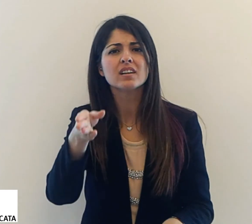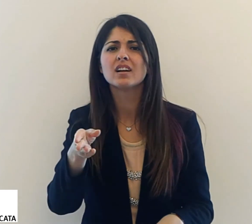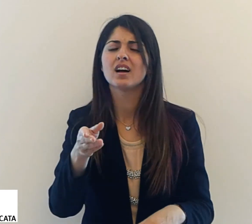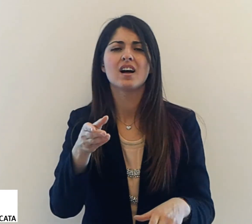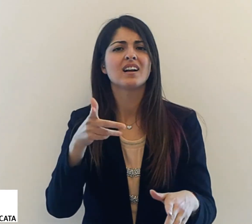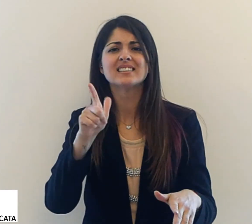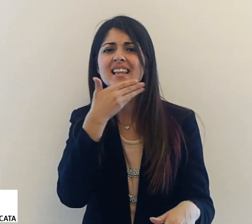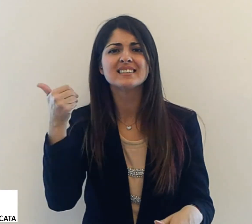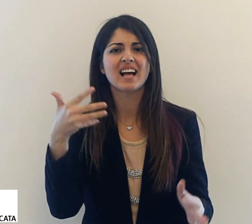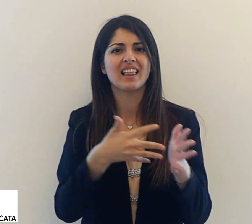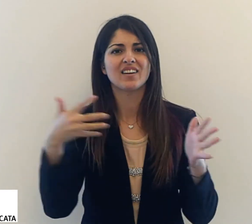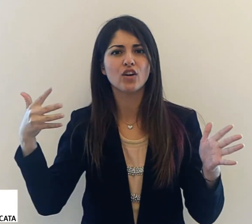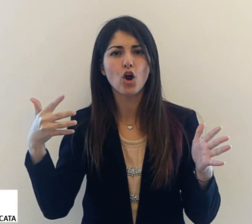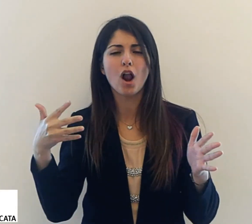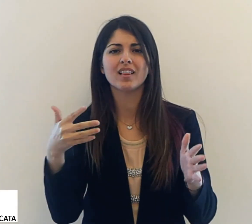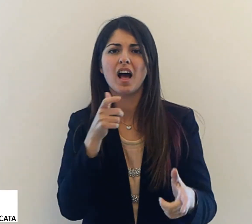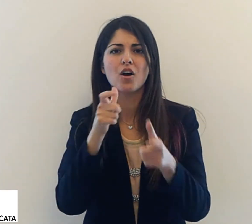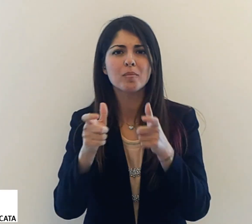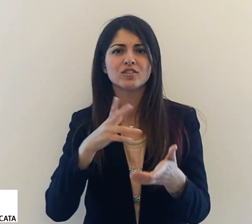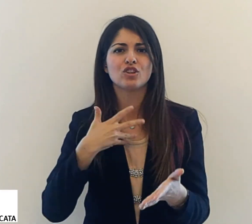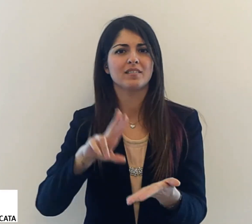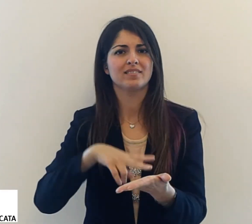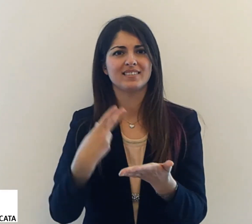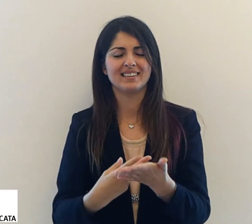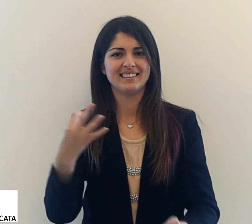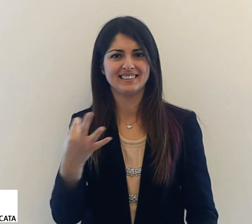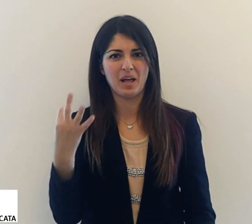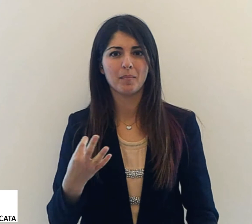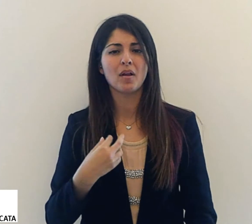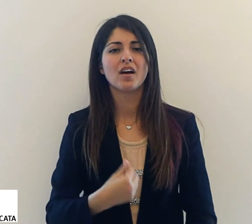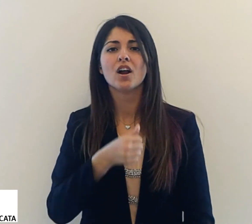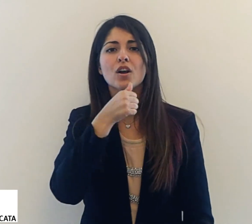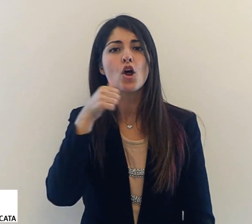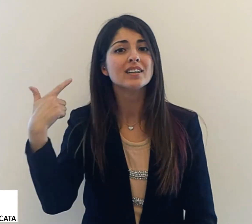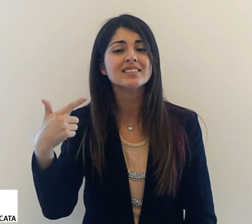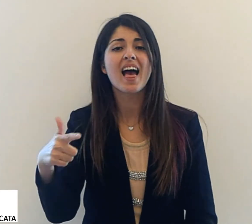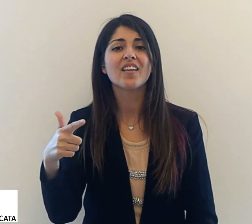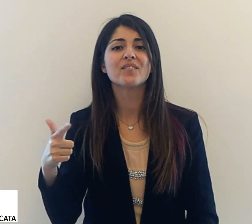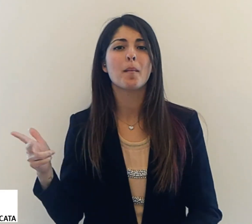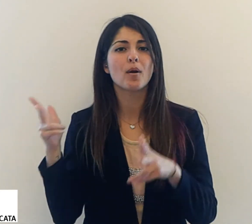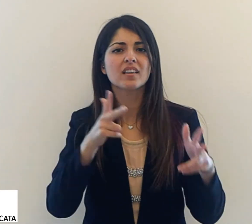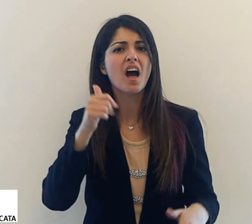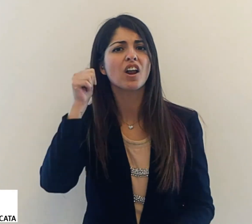che permette alle persone sorde di comunicare con la lingua dei segni senza difficoltà, grazie all'interprete.